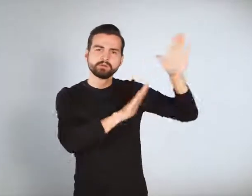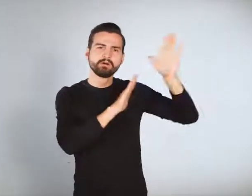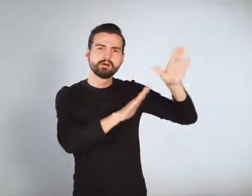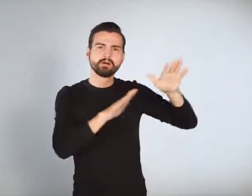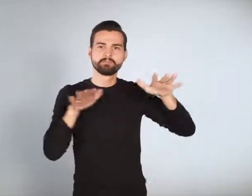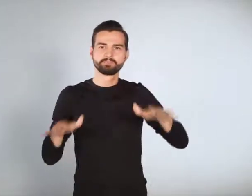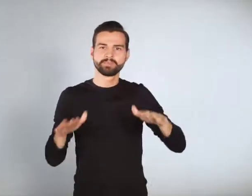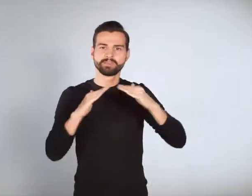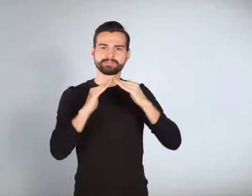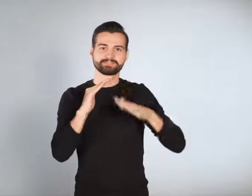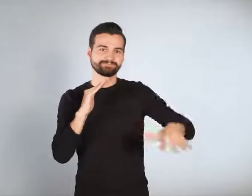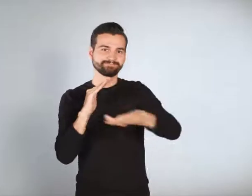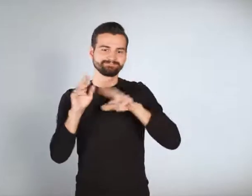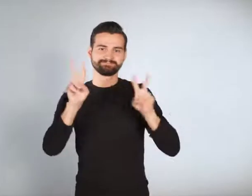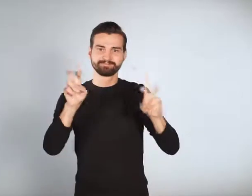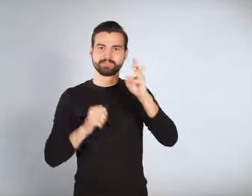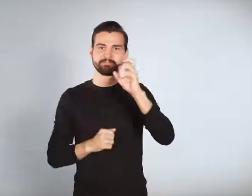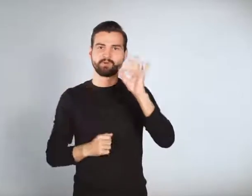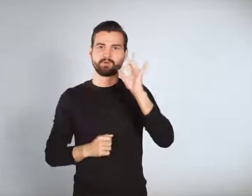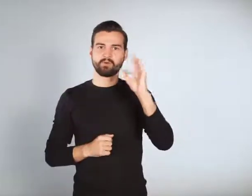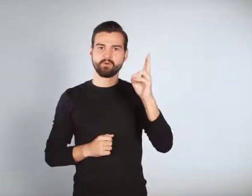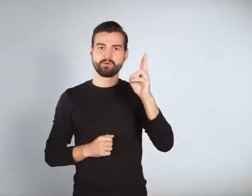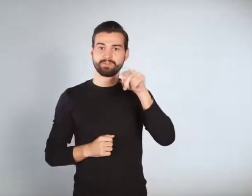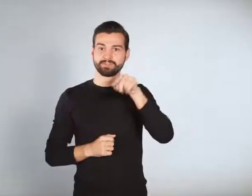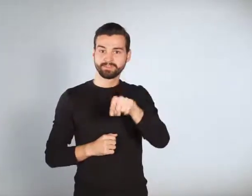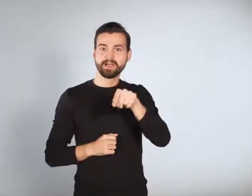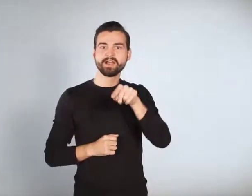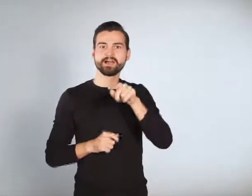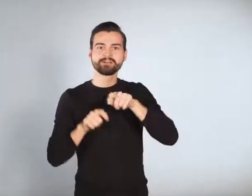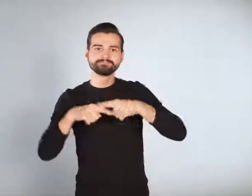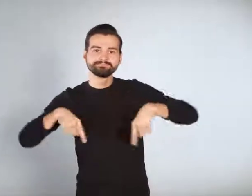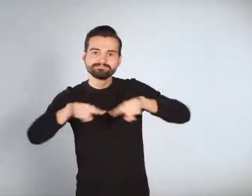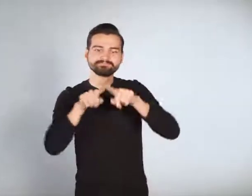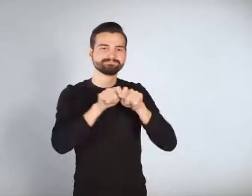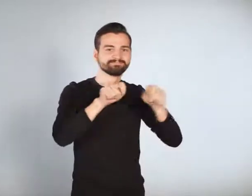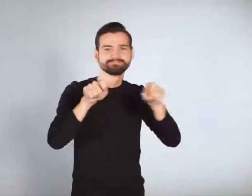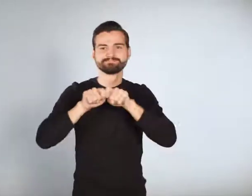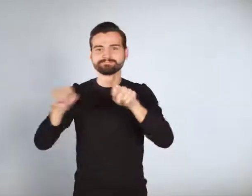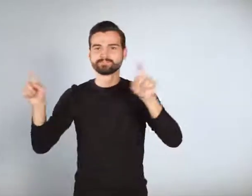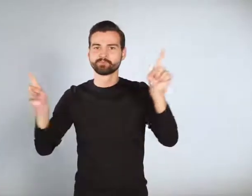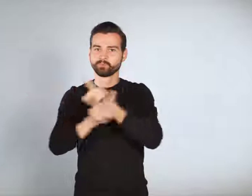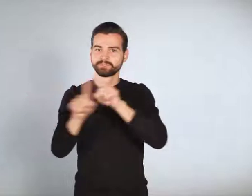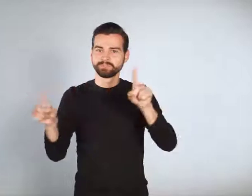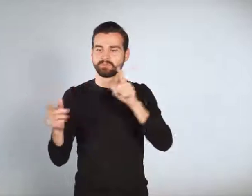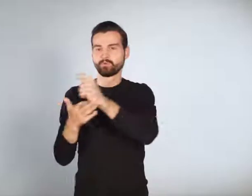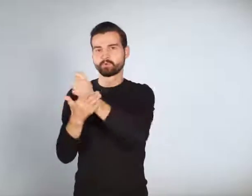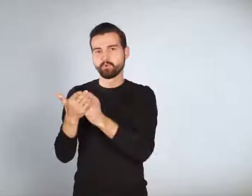провёл в усадьбе Борок, где организовал музей художественных